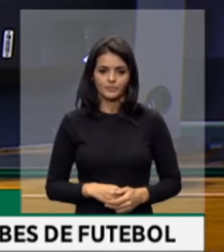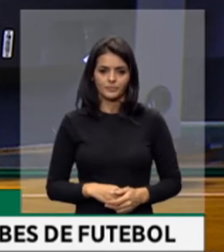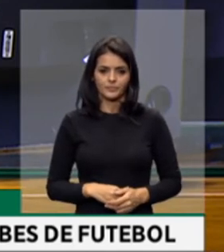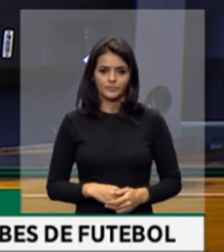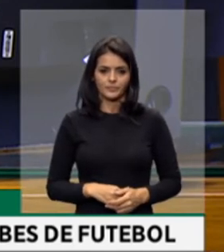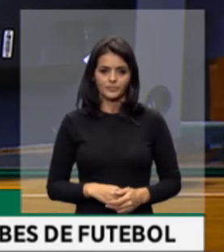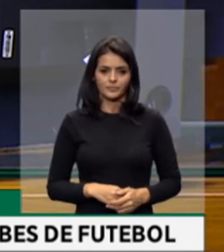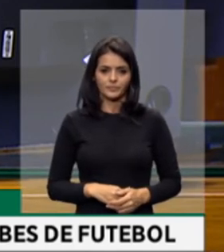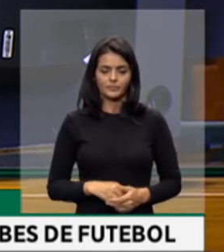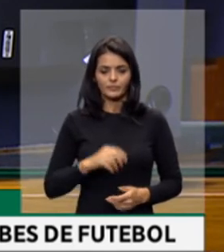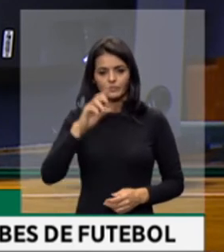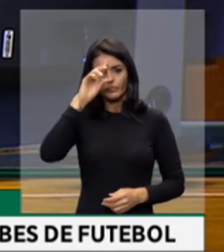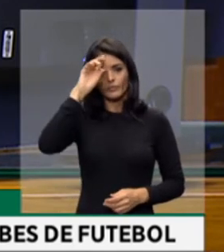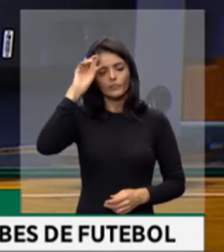NÃO AO DESTAQUE DO PT. -- [PRESIDENTE]: COMO